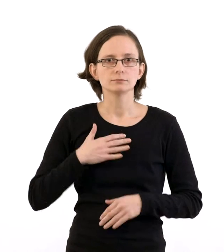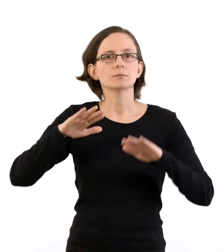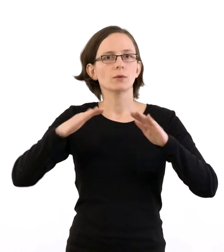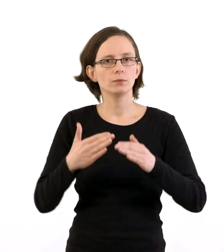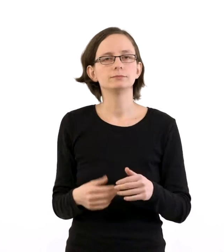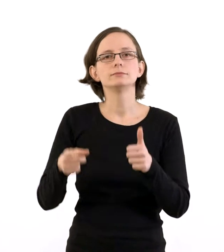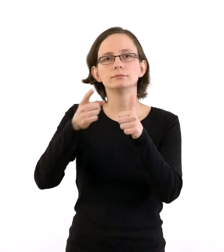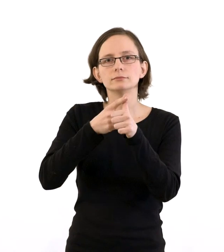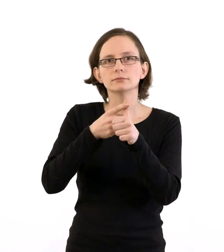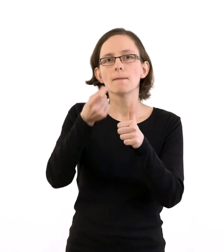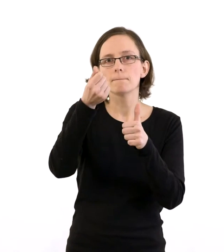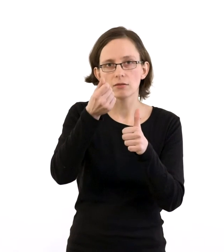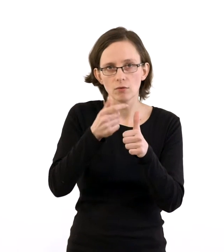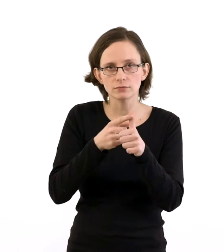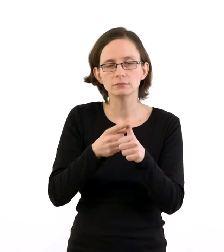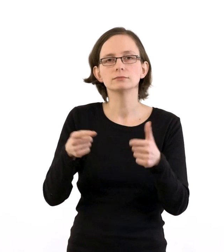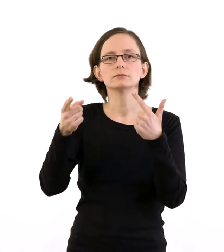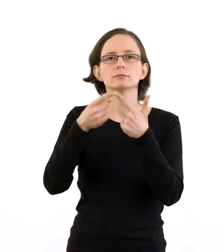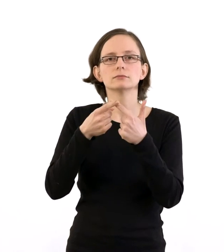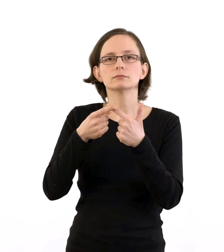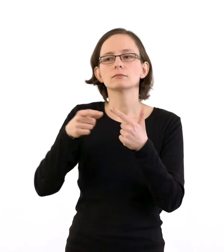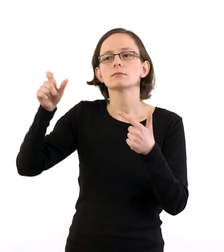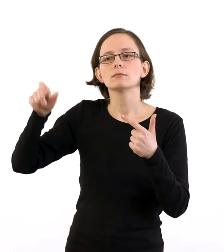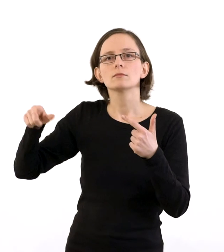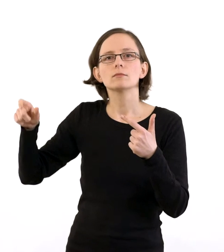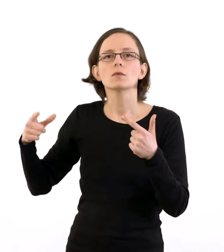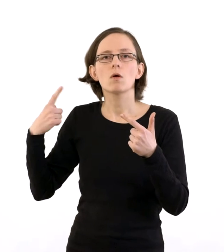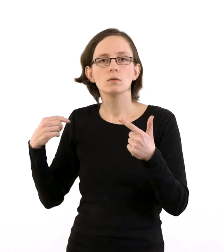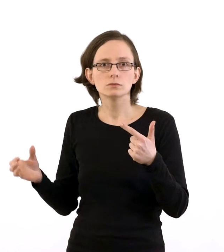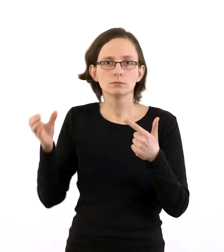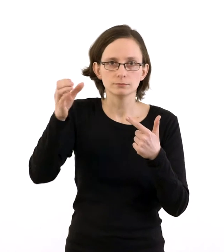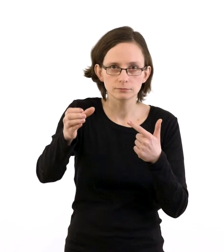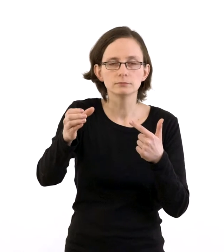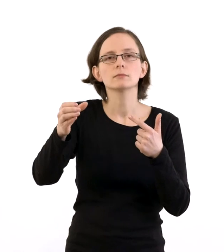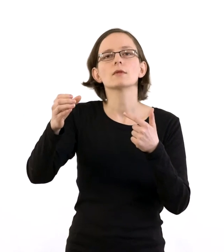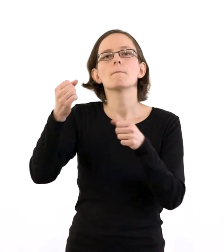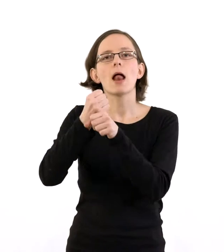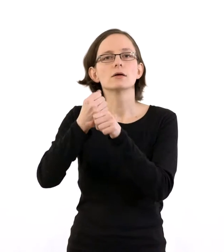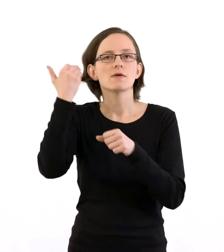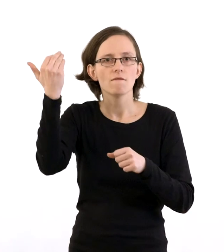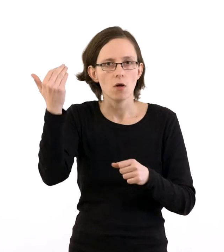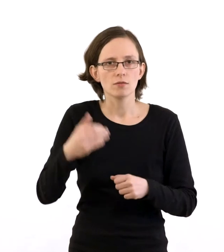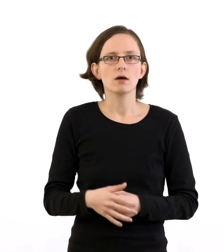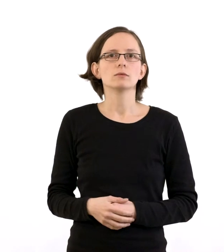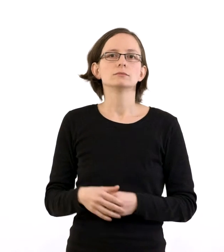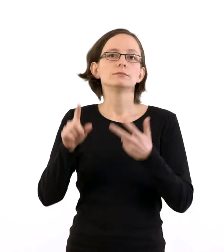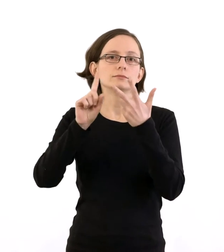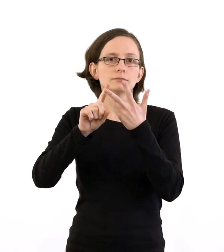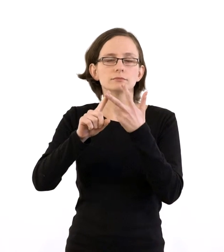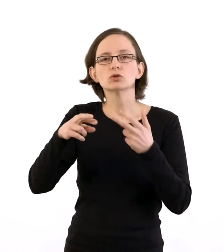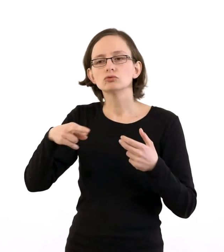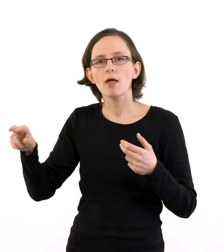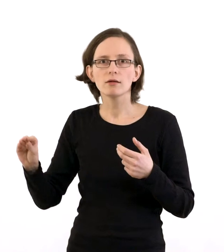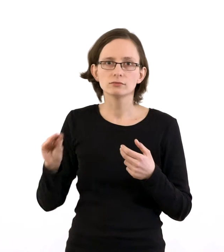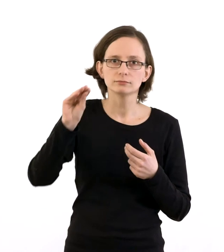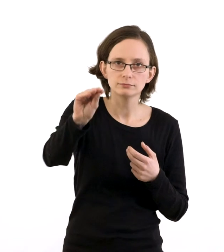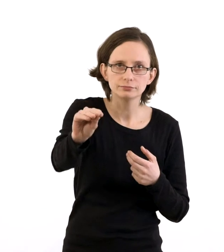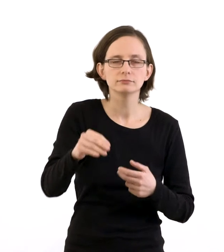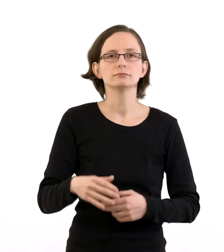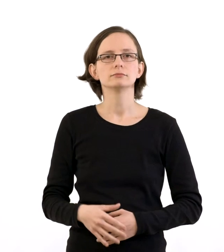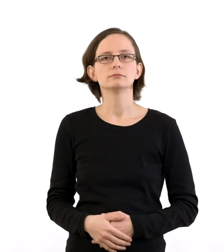W praktyce oznacza to pokrycie określonej części kosztów projektu z wykorzystaniem własnych środków pieniężnych, wkładu osobowego (czyli pracy wolontariuszy) lub wkładu rzeczowego.